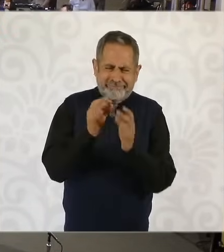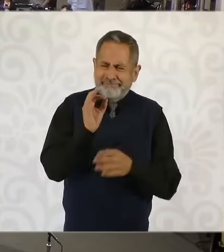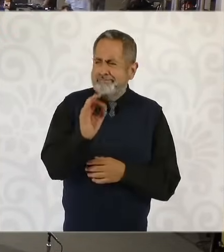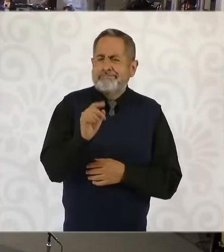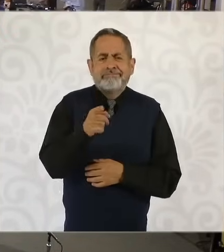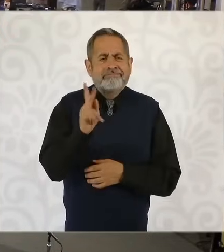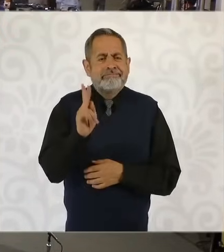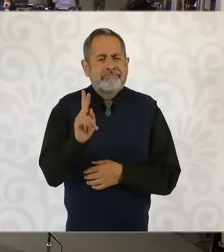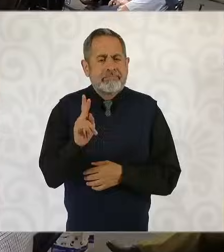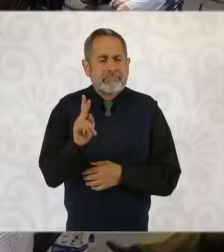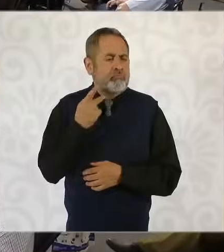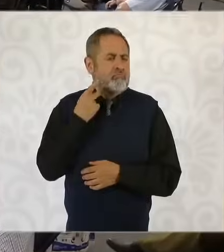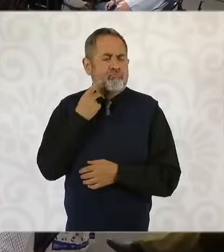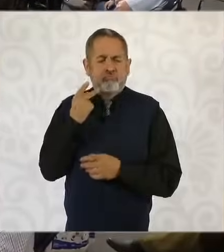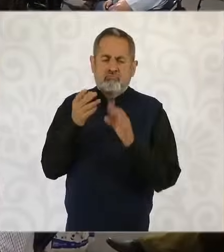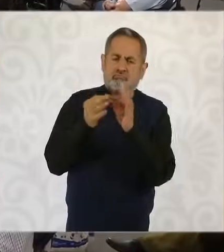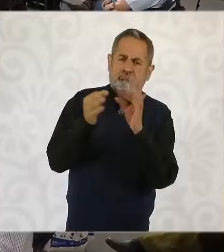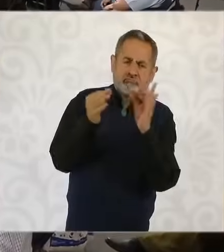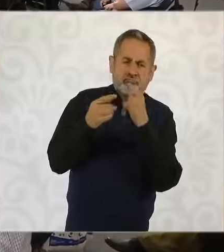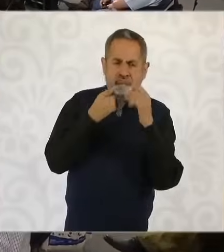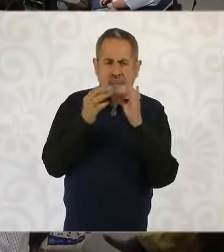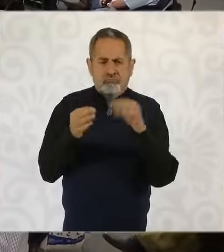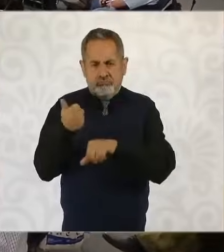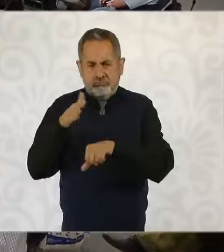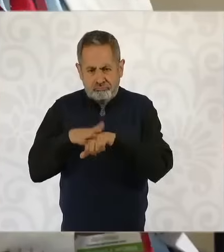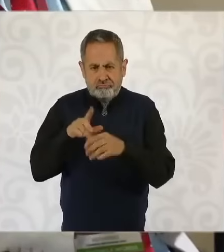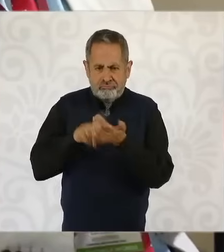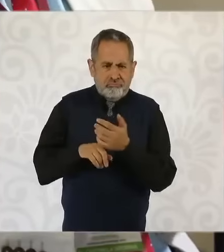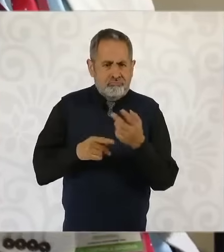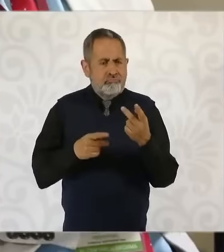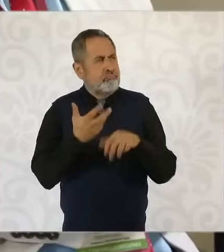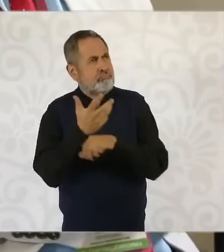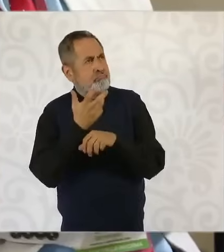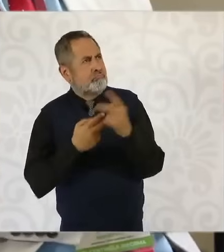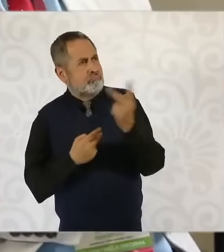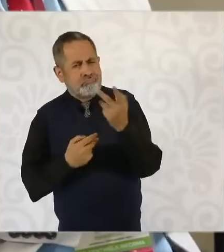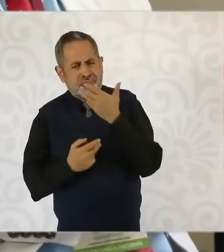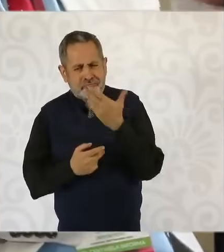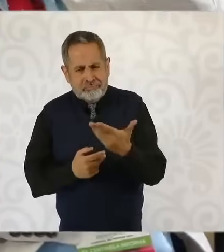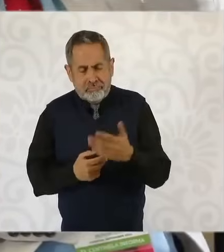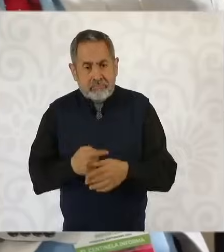eh a nivel política a nivel administrativa y la relación con el Estados Unidos la noticia